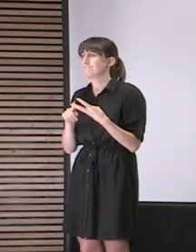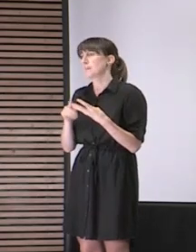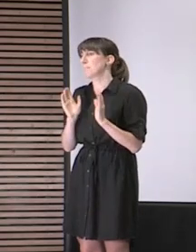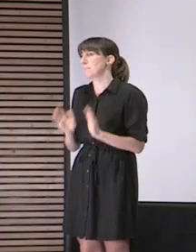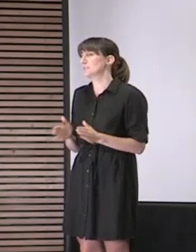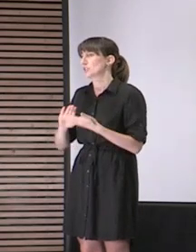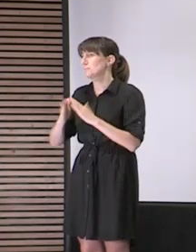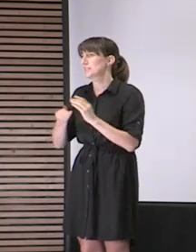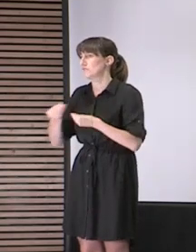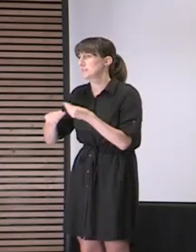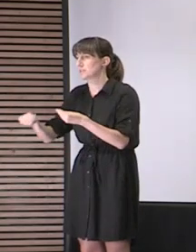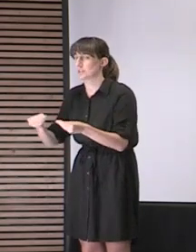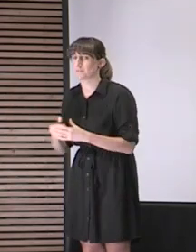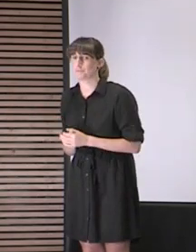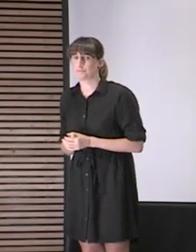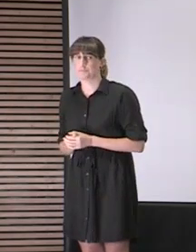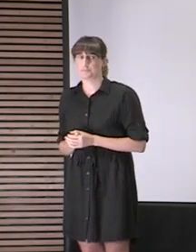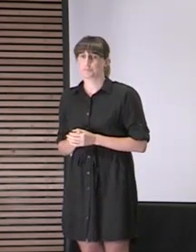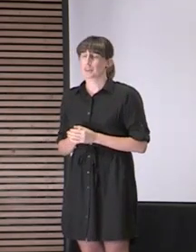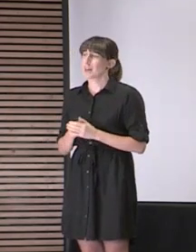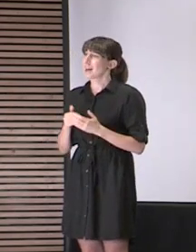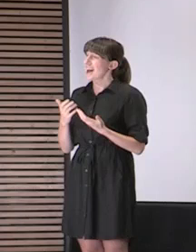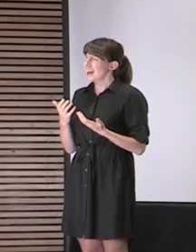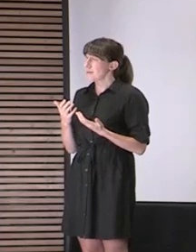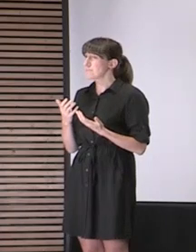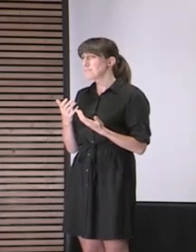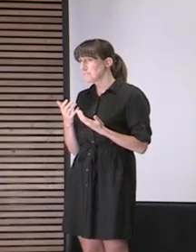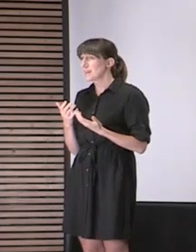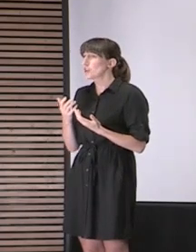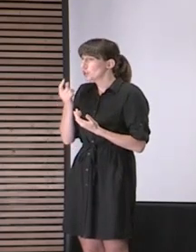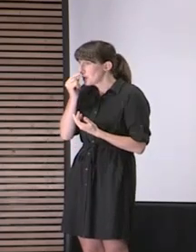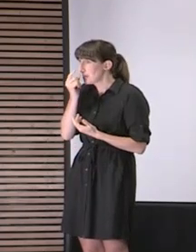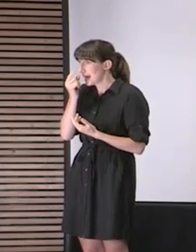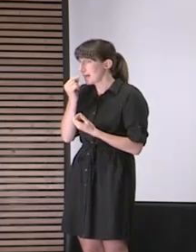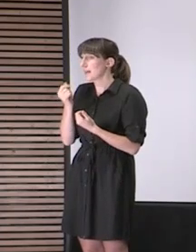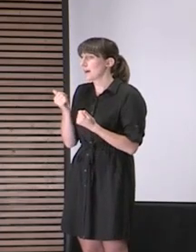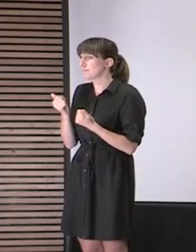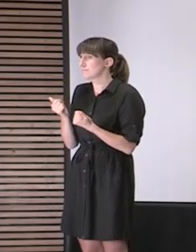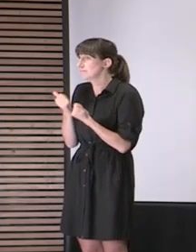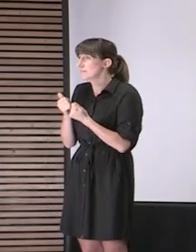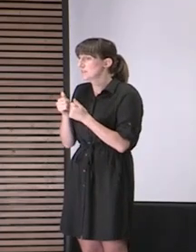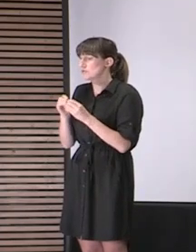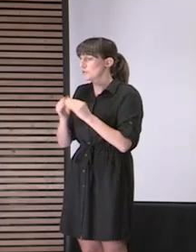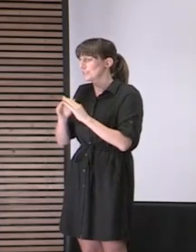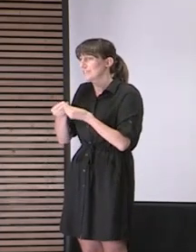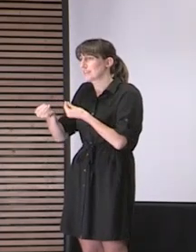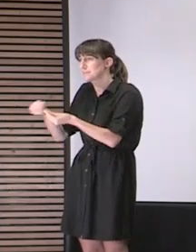aumentado un poco, pero ese es el tiempo que lleva descartar los viajes internacionales o el contacto cercano como la causa y luego se clasifican como transmisión comunitaria.